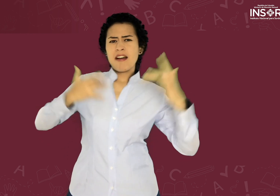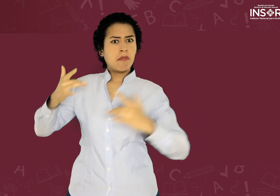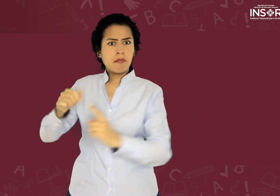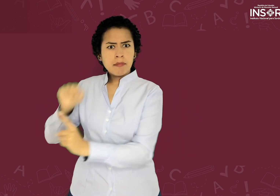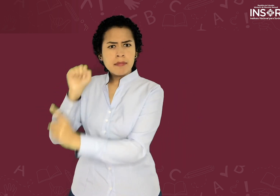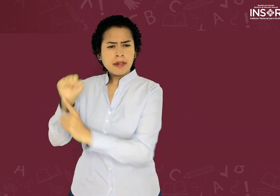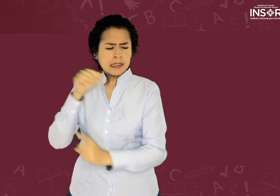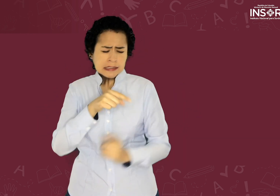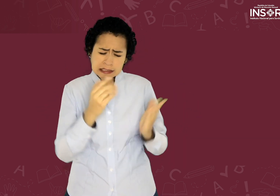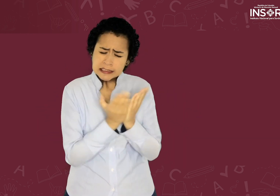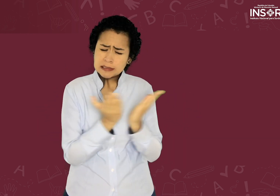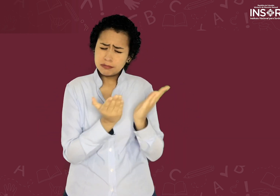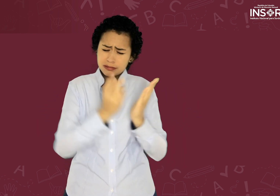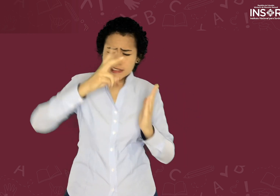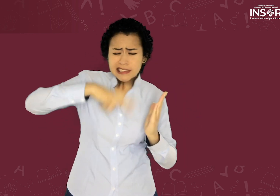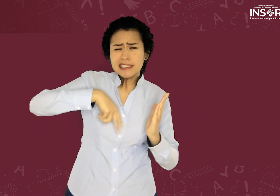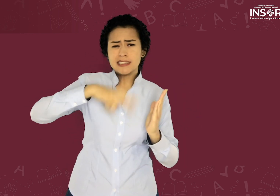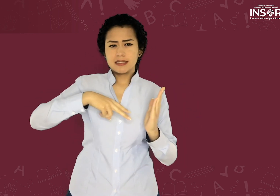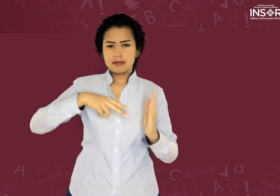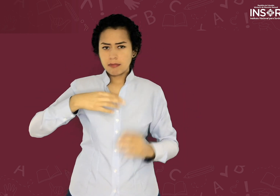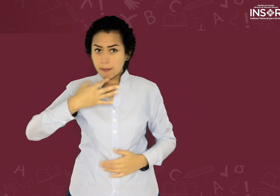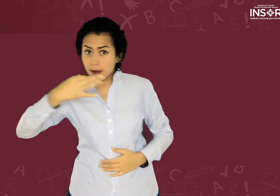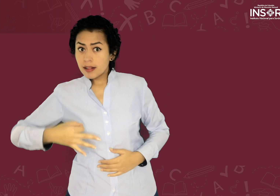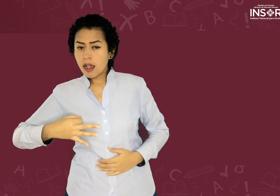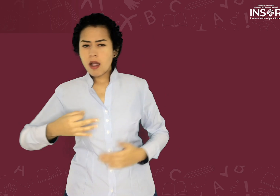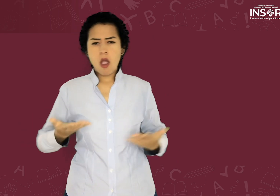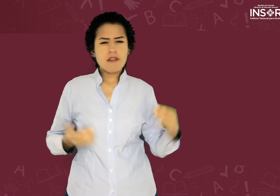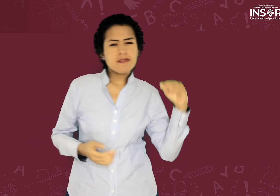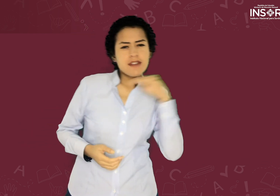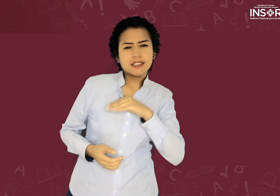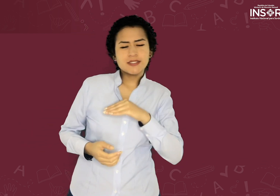¿son a los que debemos prestar mayor atención, estudiar y leer con detenimiento? ¿Esto es verdadero o falso?